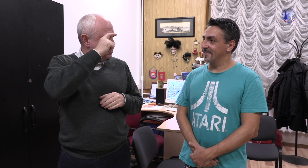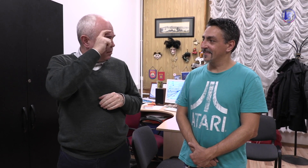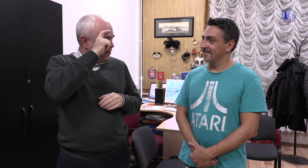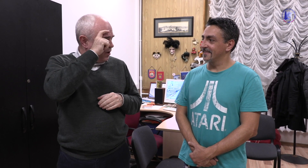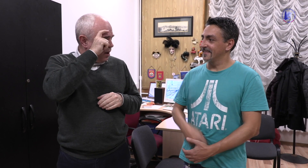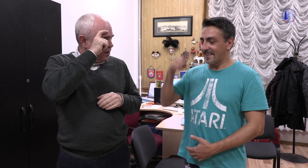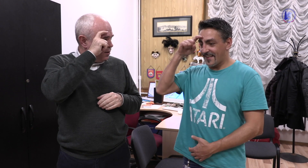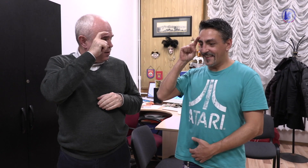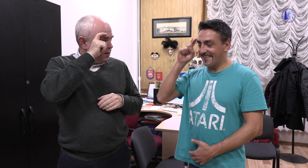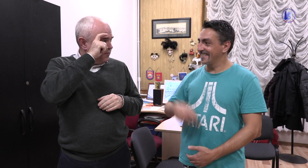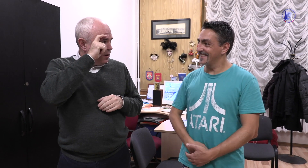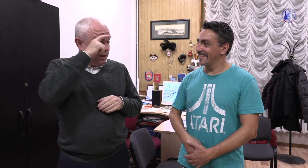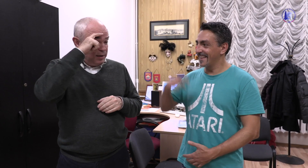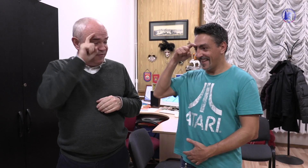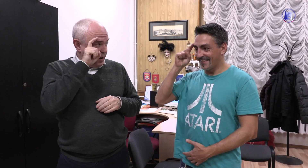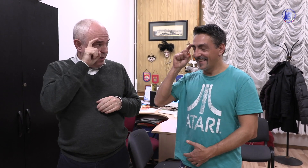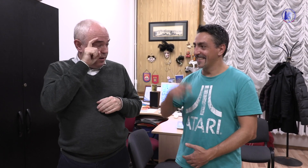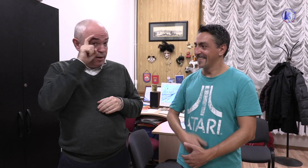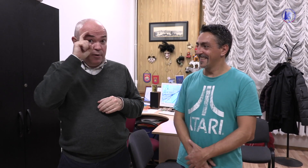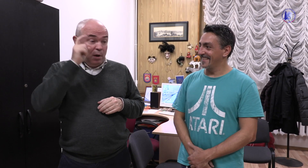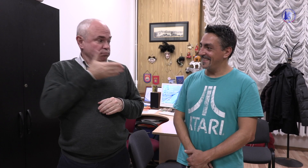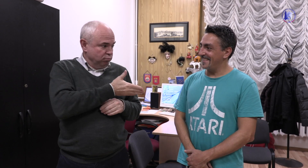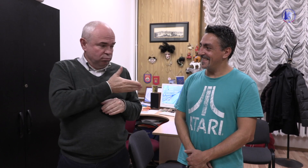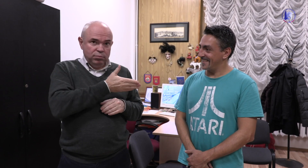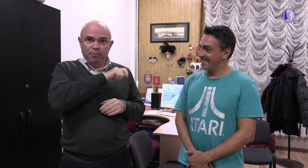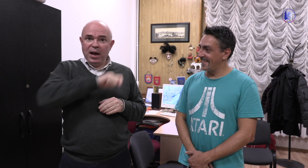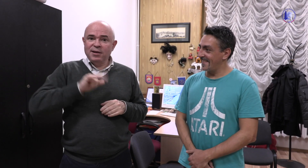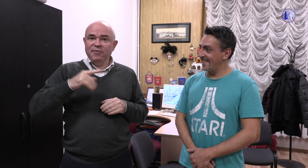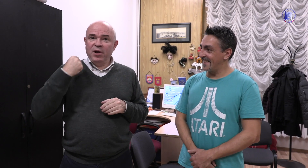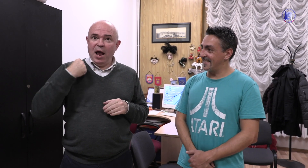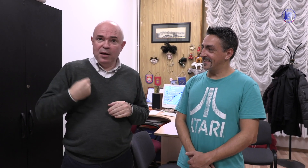Ваше жестовое имя? Вот – «надбровная дуга». Он приехал из Франции.